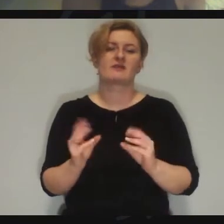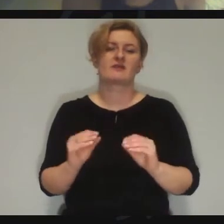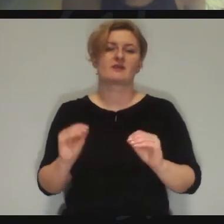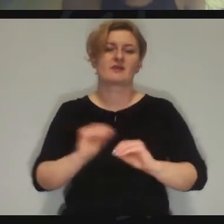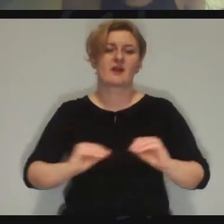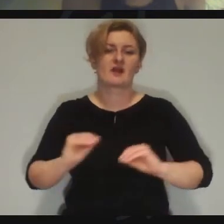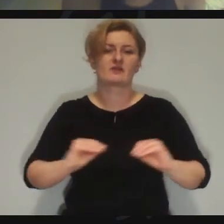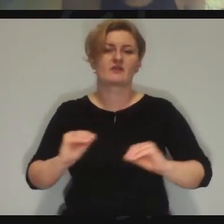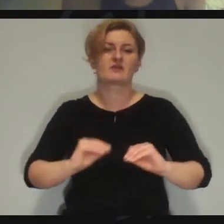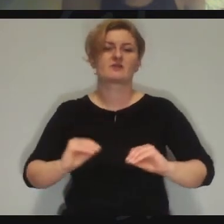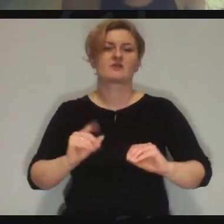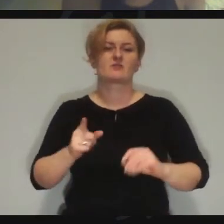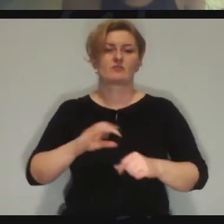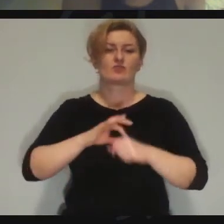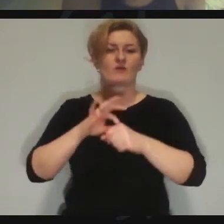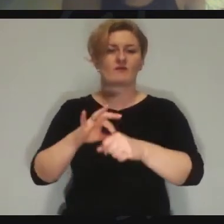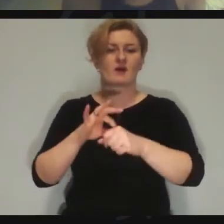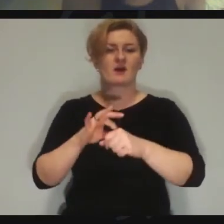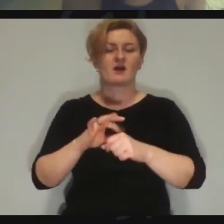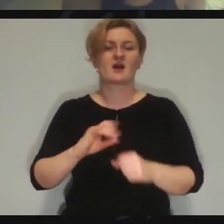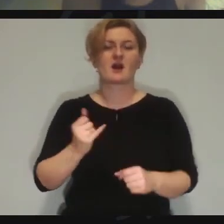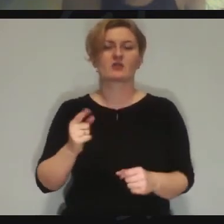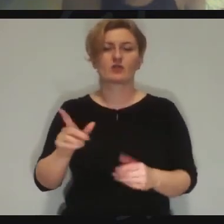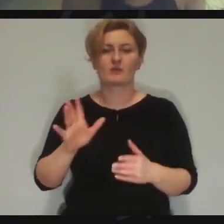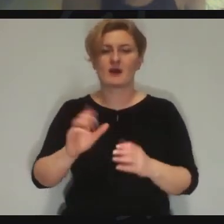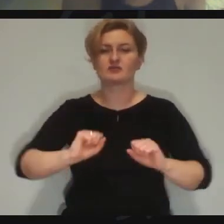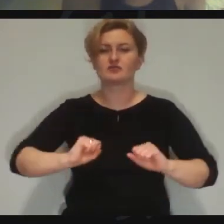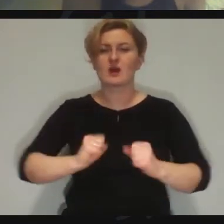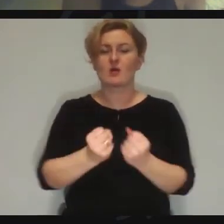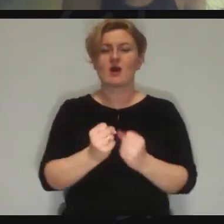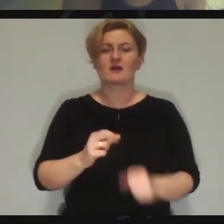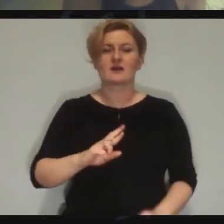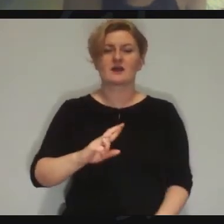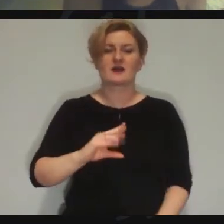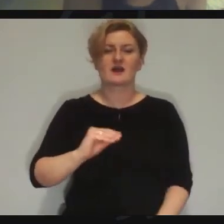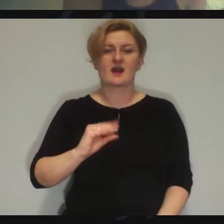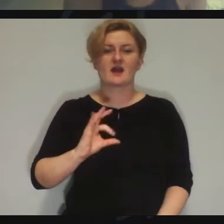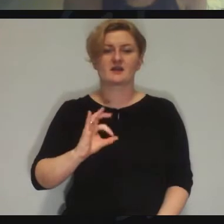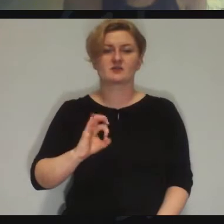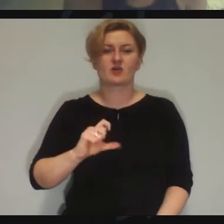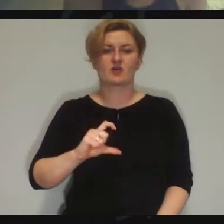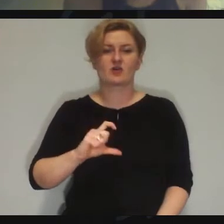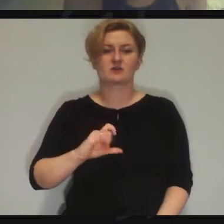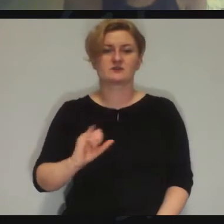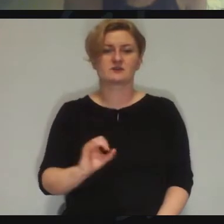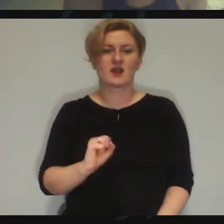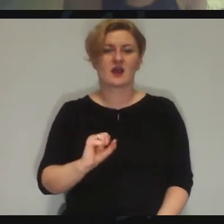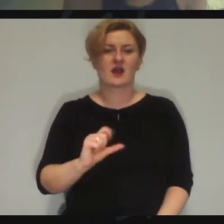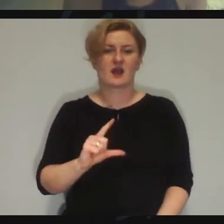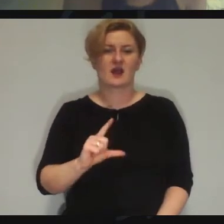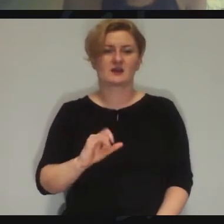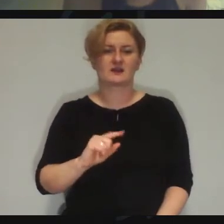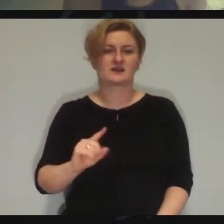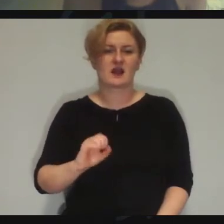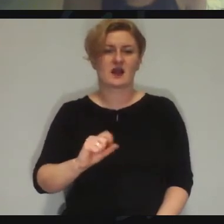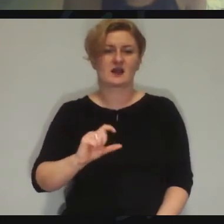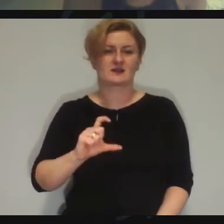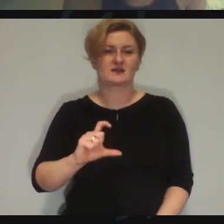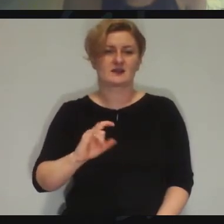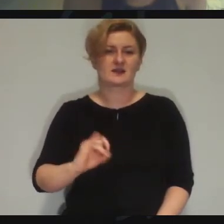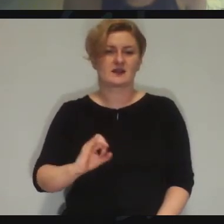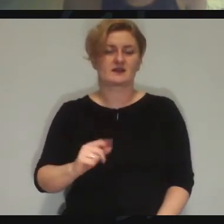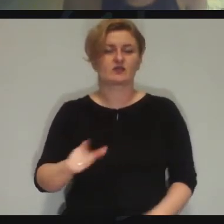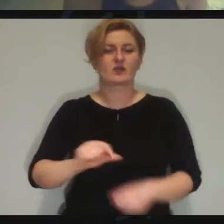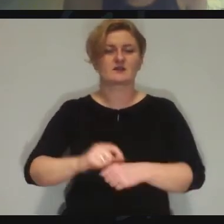Jakie mają one działanie resocjalizacyjne? Powiedziałaś, że jest to jedna z metod socjoterapii.